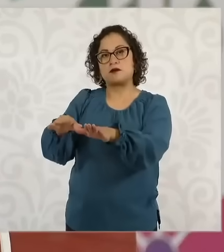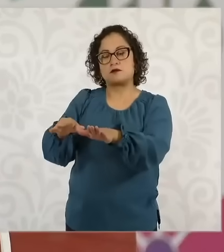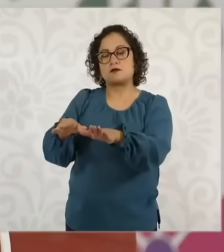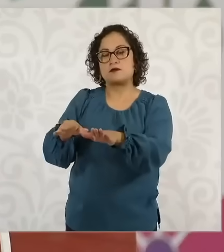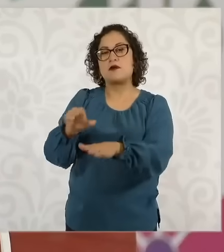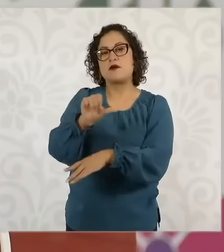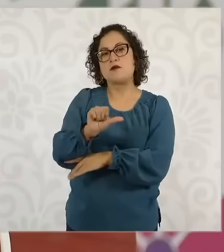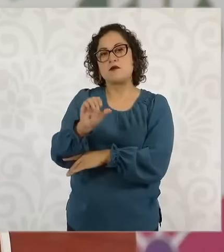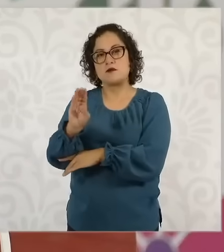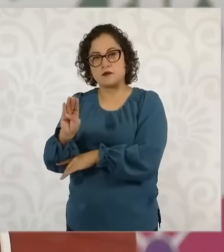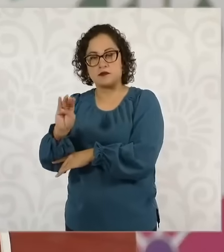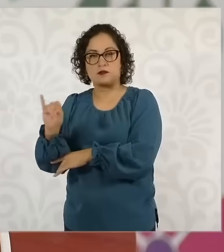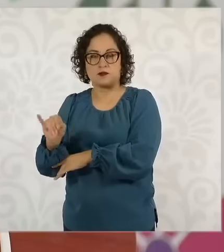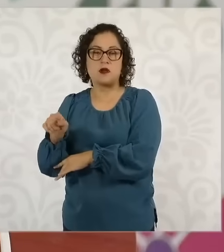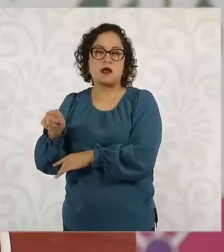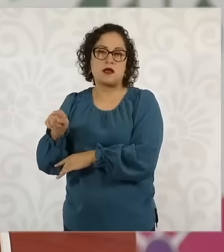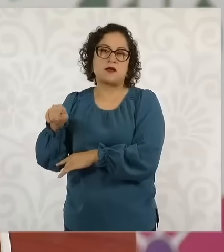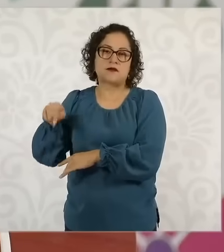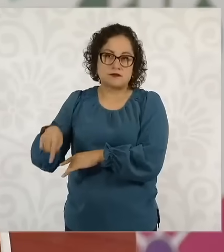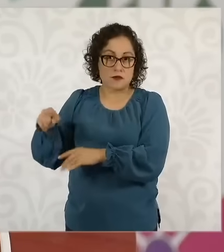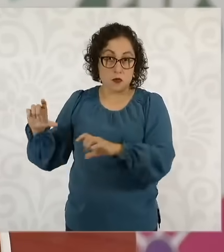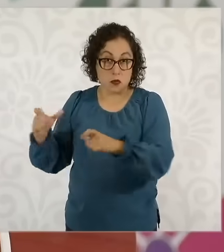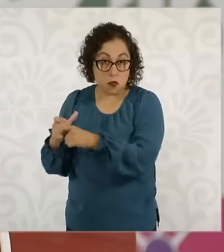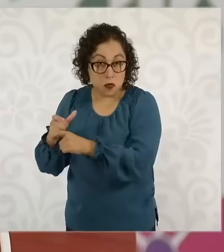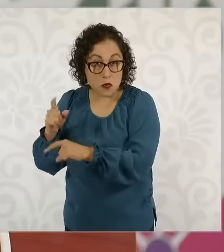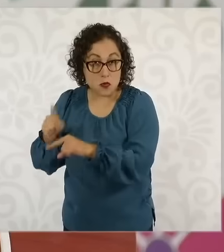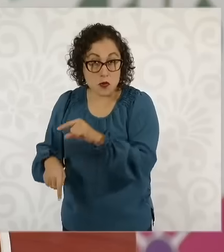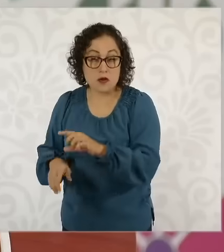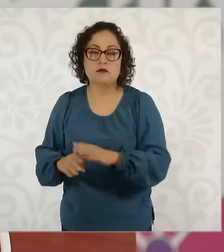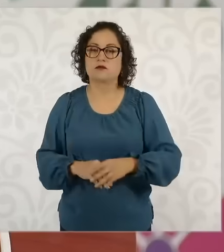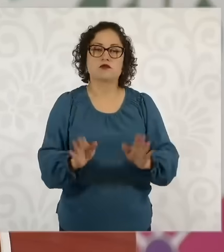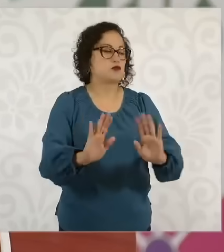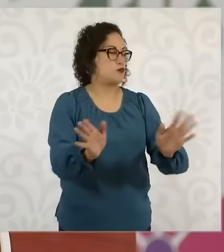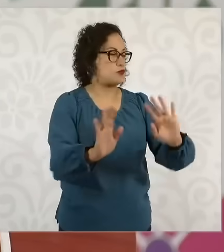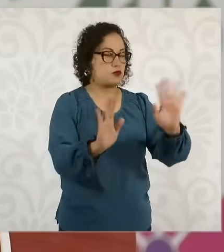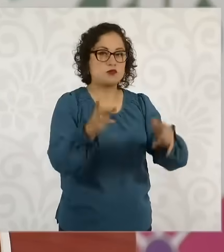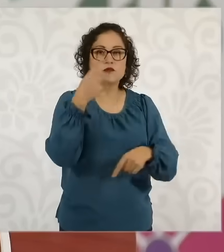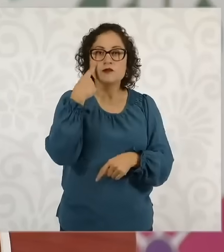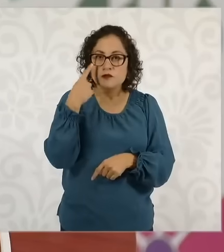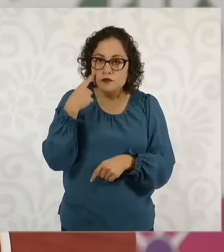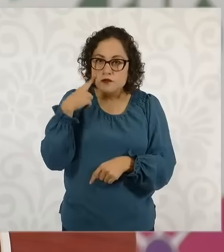la definición de los de la cantidad de vuelos que hay en el aeropuerto internacional de la Ciudad de